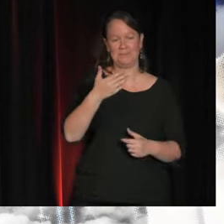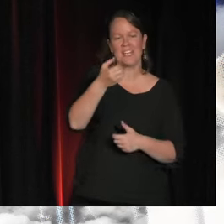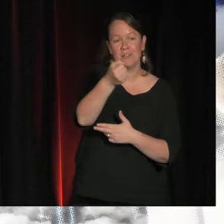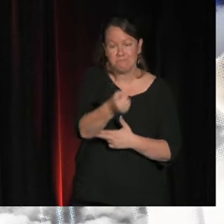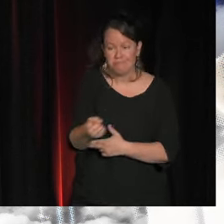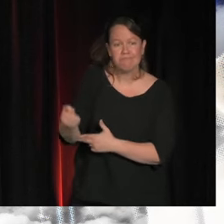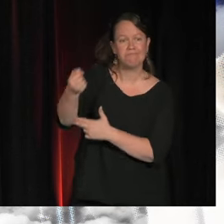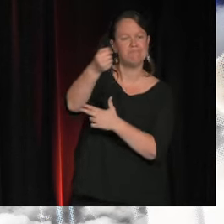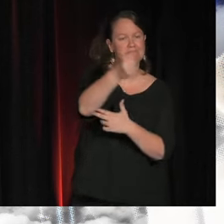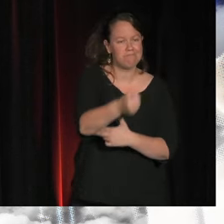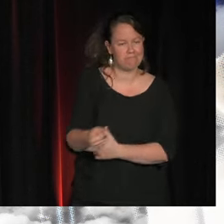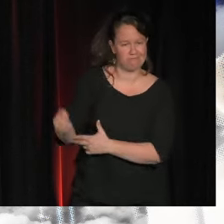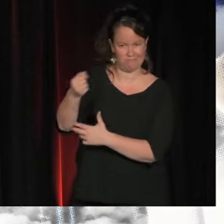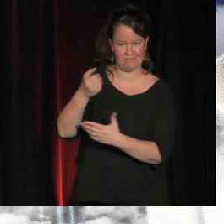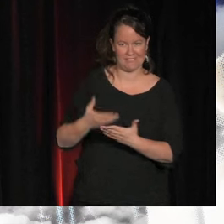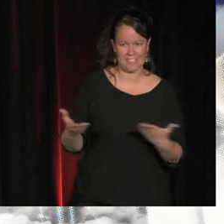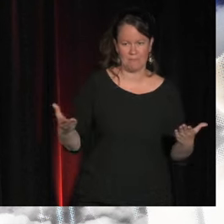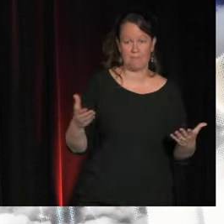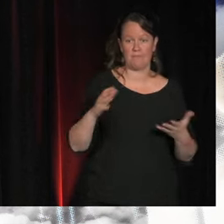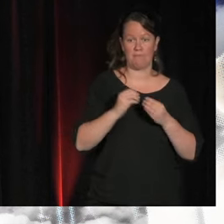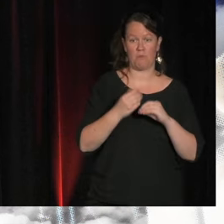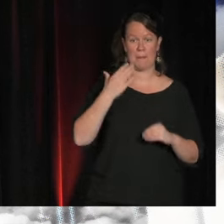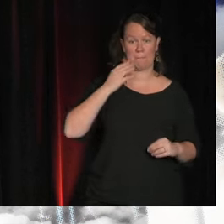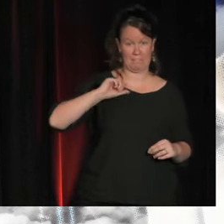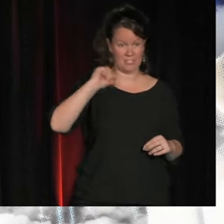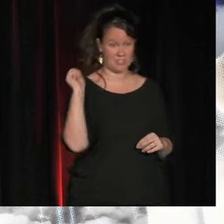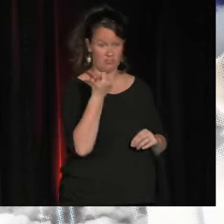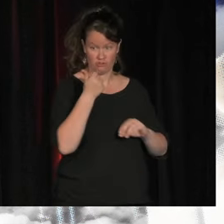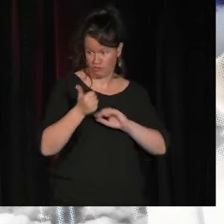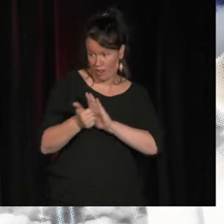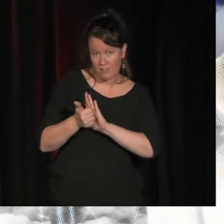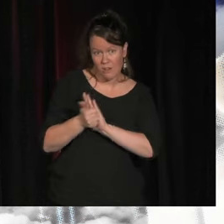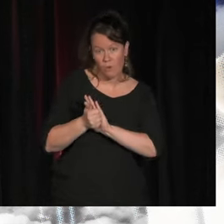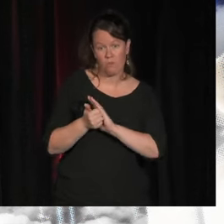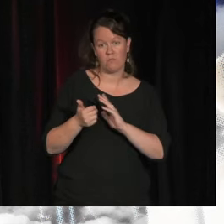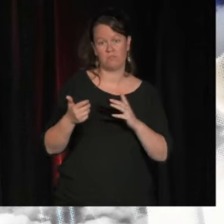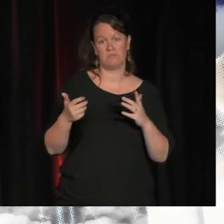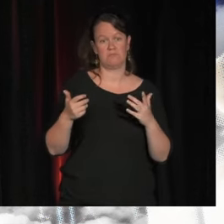Mais si tous les héros étaient comme ça, ça pourrait… Ce n'est pas un style de jeu qui convient à tout le monde.